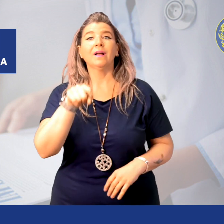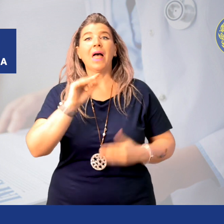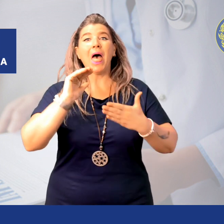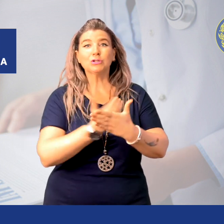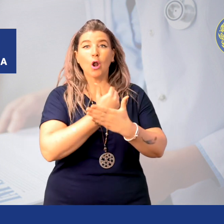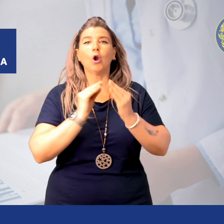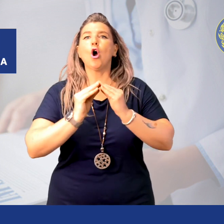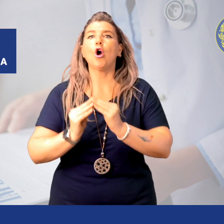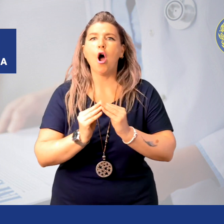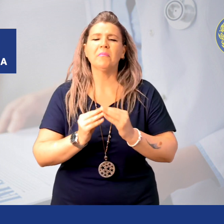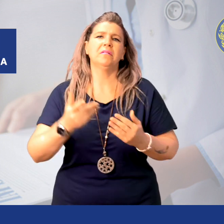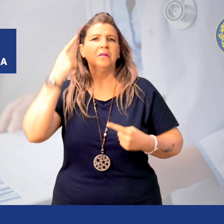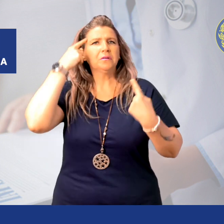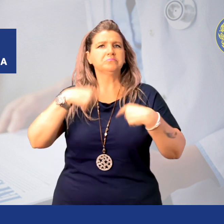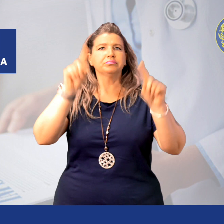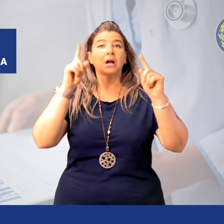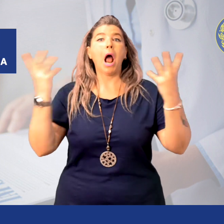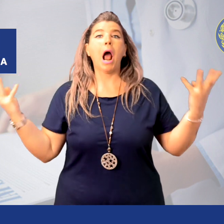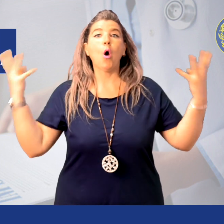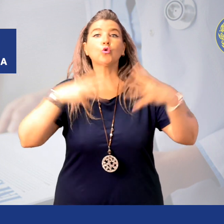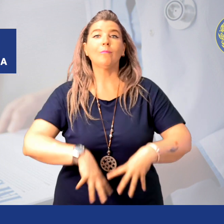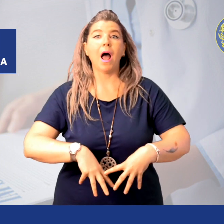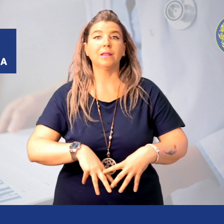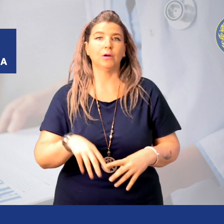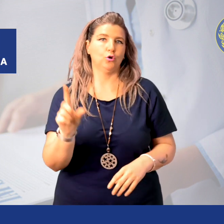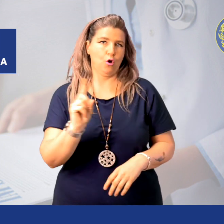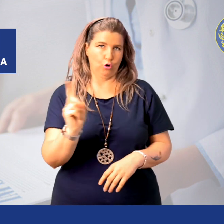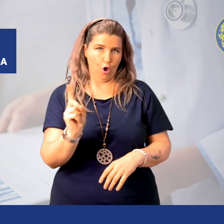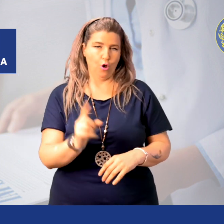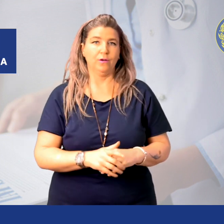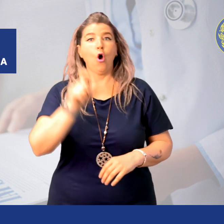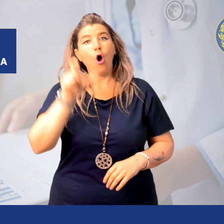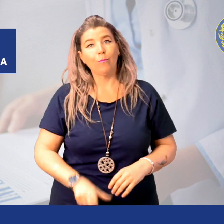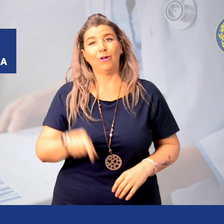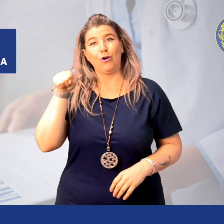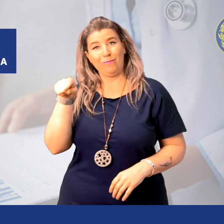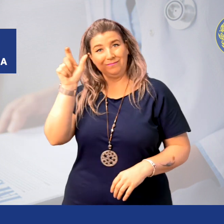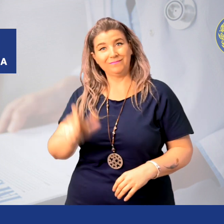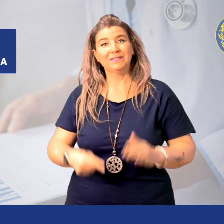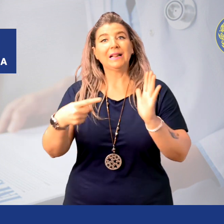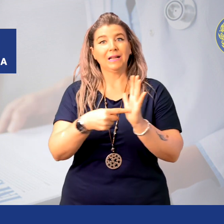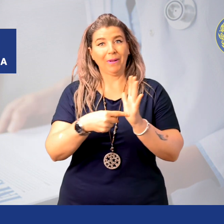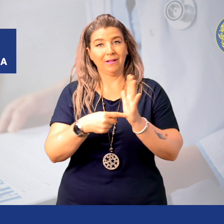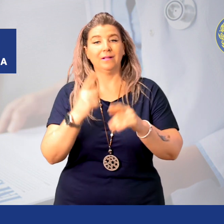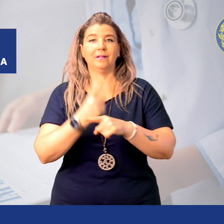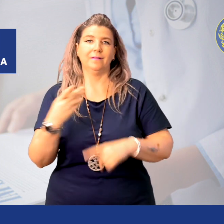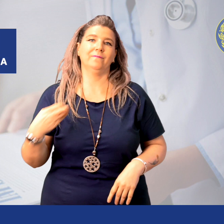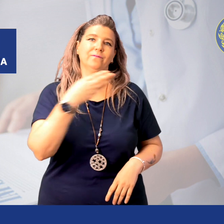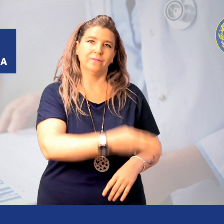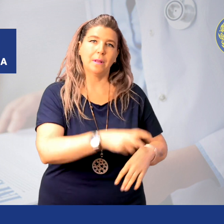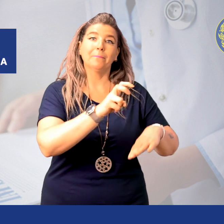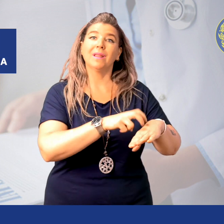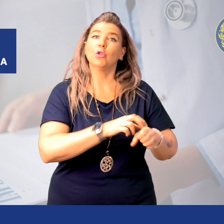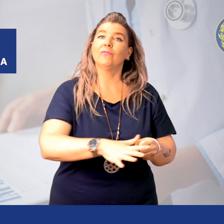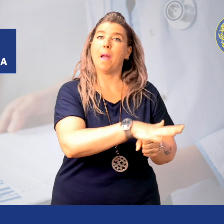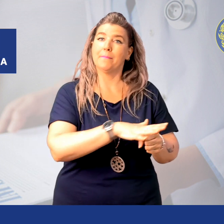L'esonero non è automatico, il dipendente deve recarsi dal medico di famiglia